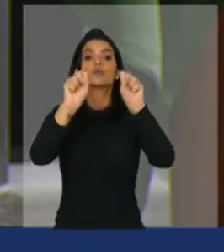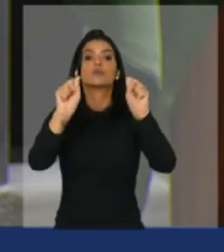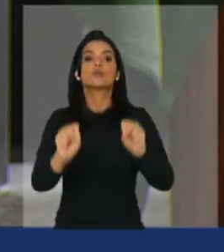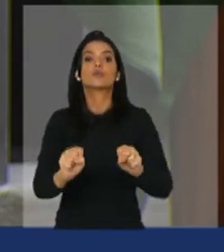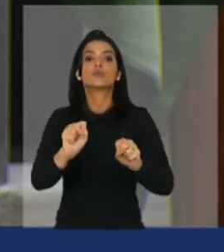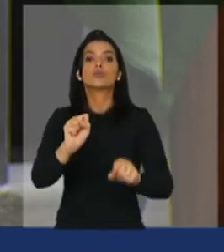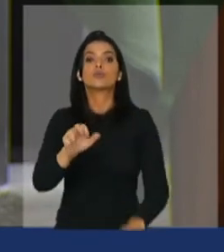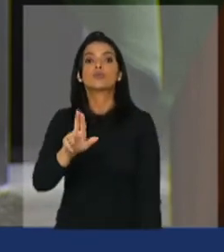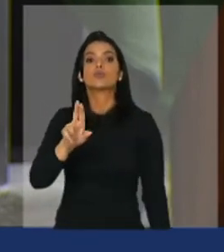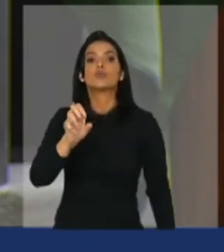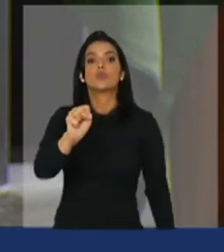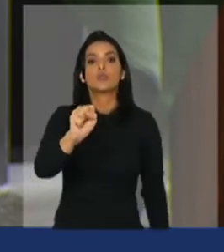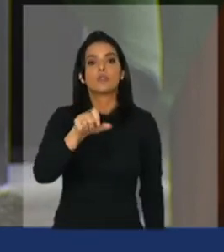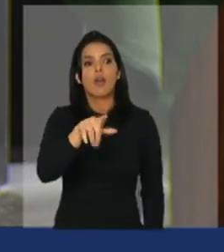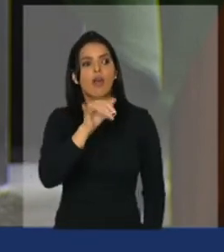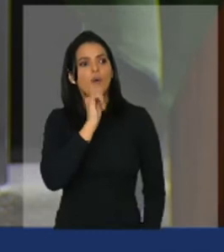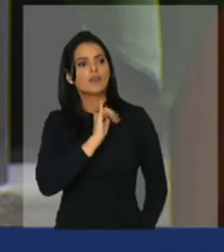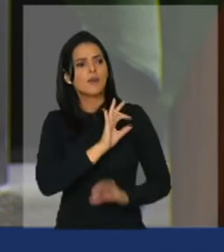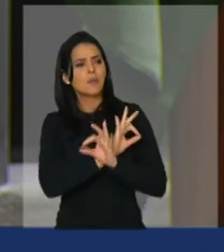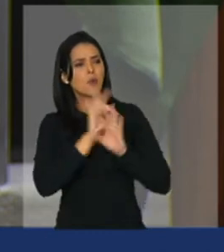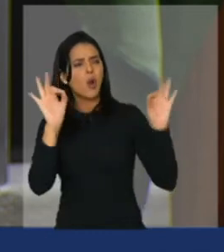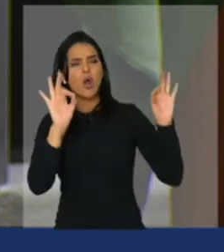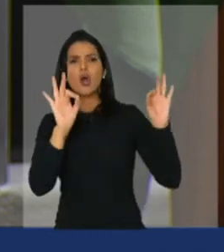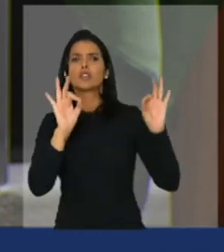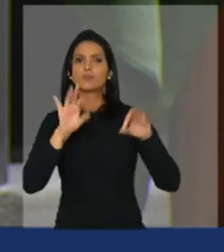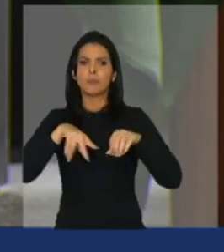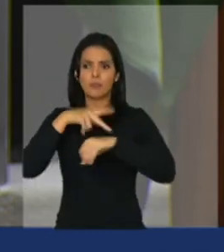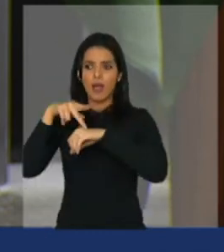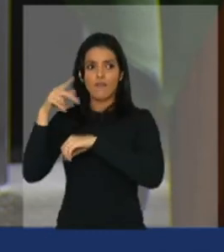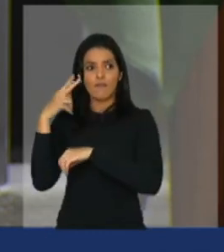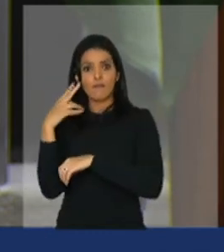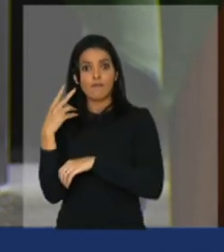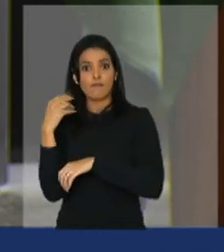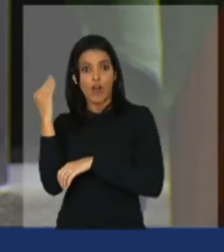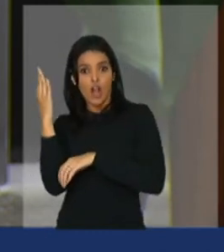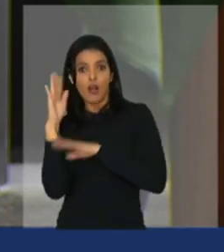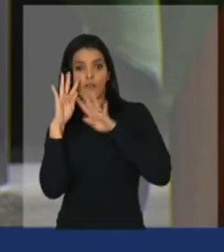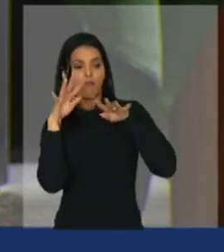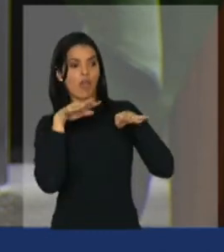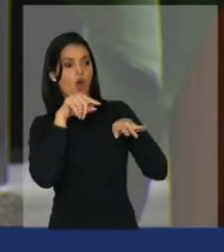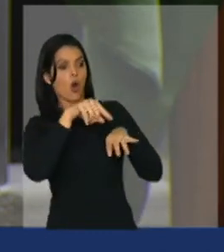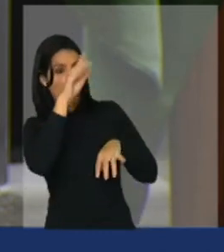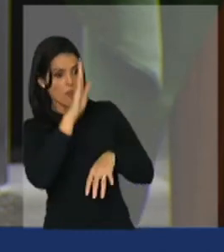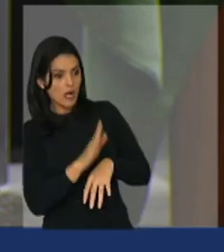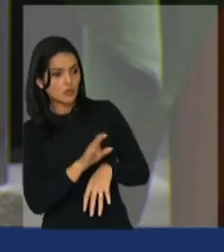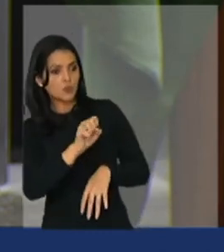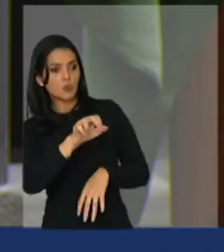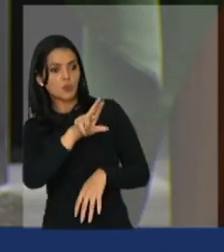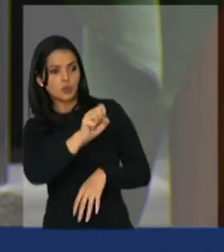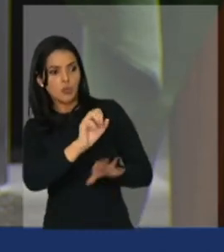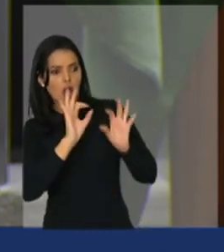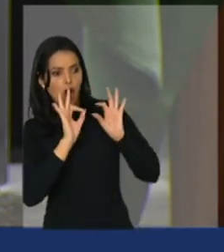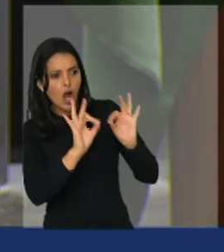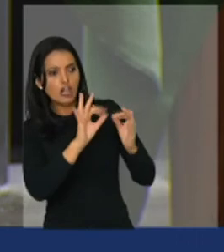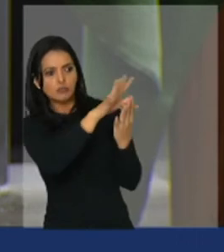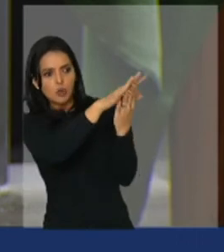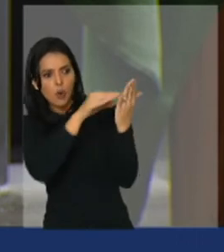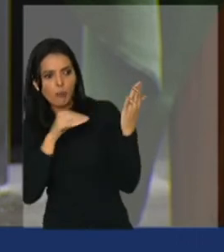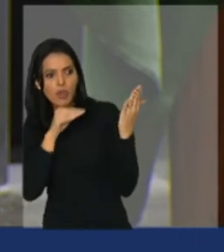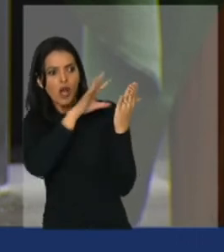PARA O MUNDO, EXPERTISE EM VACINAÇÃO, MAS NÃO, SENHOR PRESIDENTE, MAIS 30 SEGUNDOS PARA CONCLUIR, MAS NÃO. [CAMPAINHA]. [DEPUTADO]: O PRESIDENTE USA O PRECIOSO